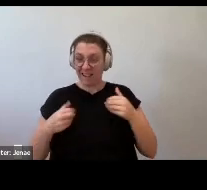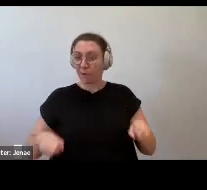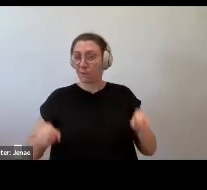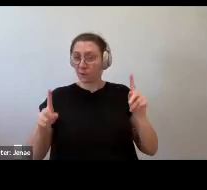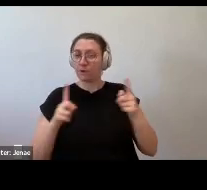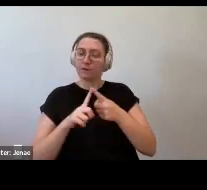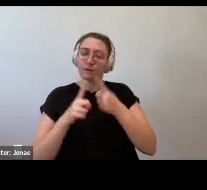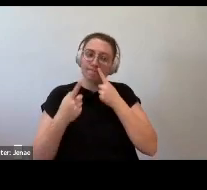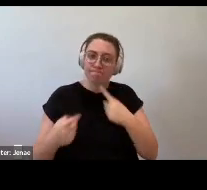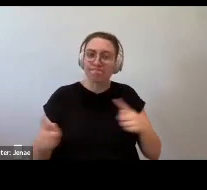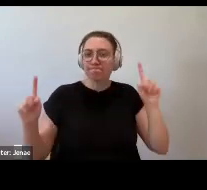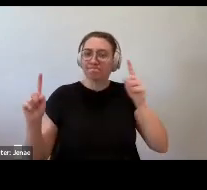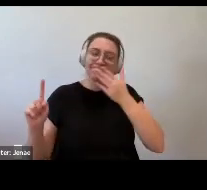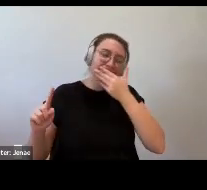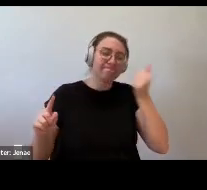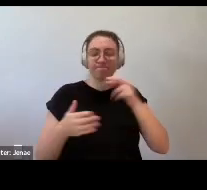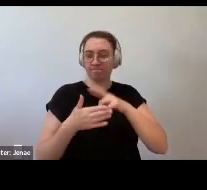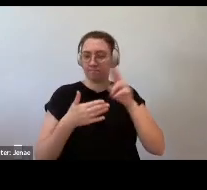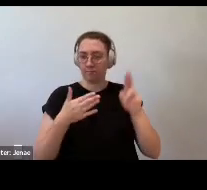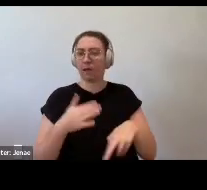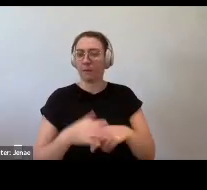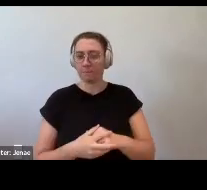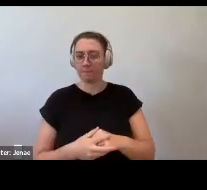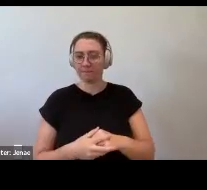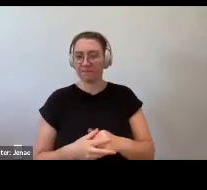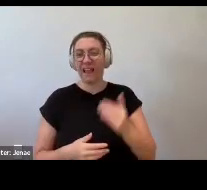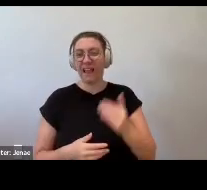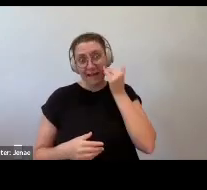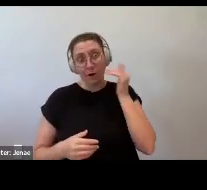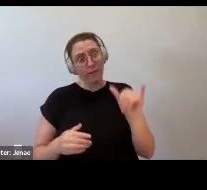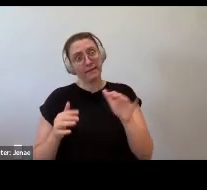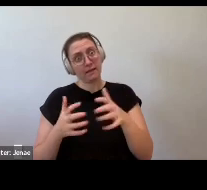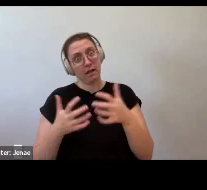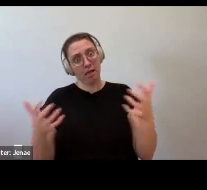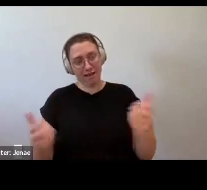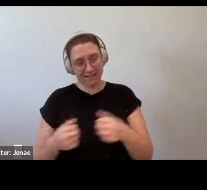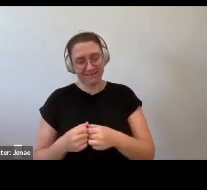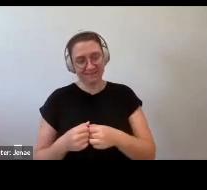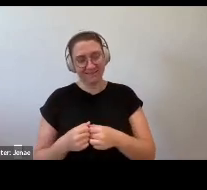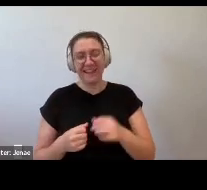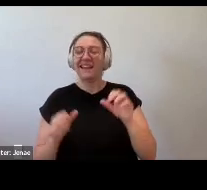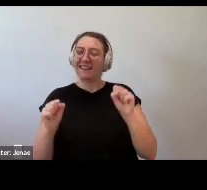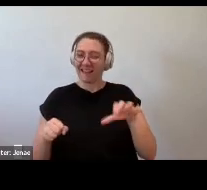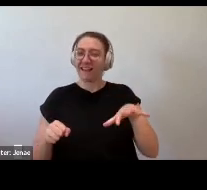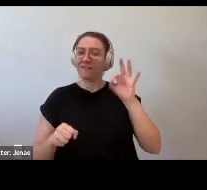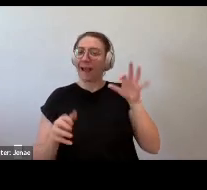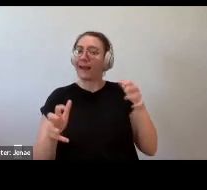resultados excepcionales. Sé que esto es mucho. Pueden encontrar esta misión y visión actualizadas